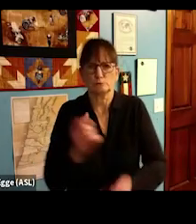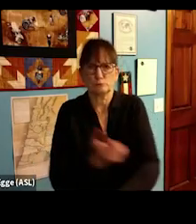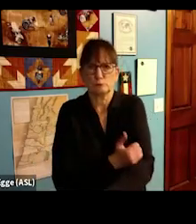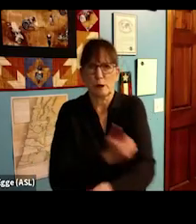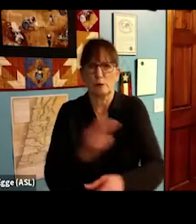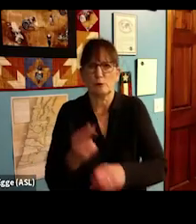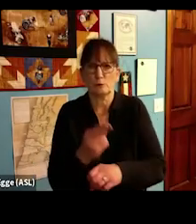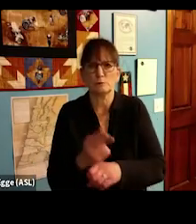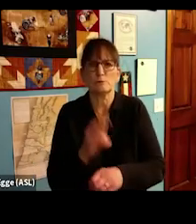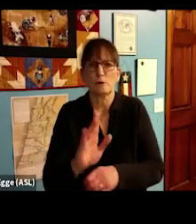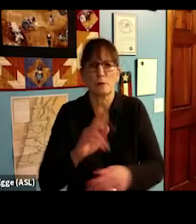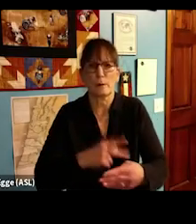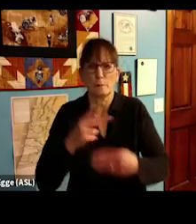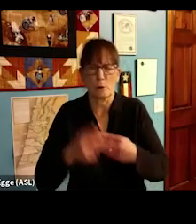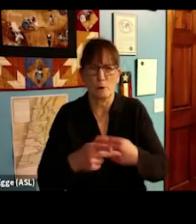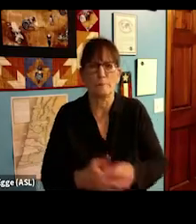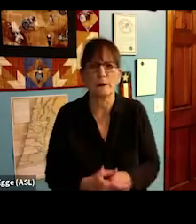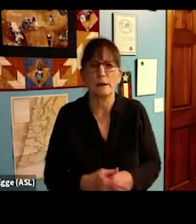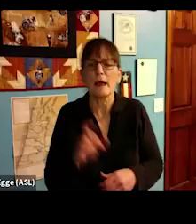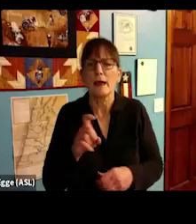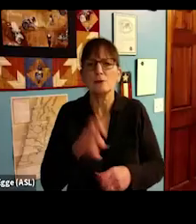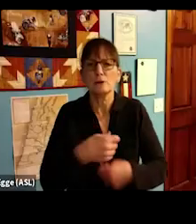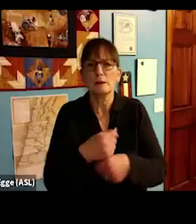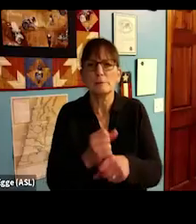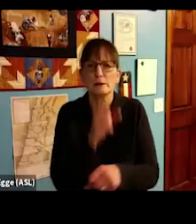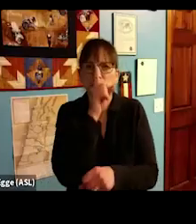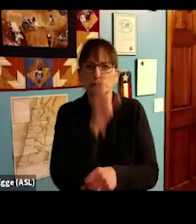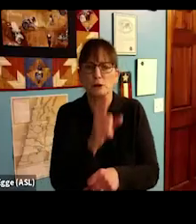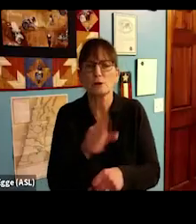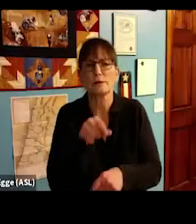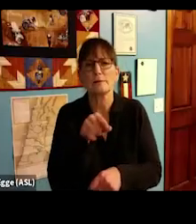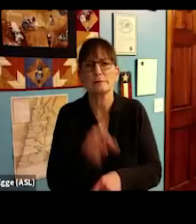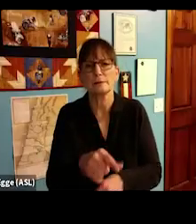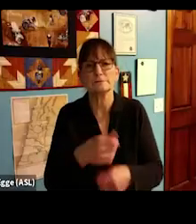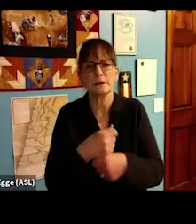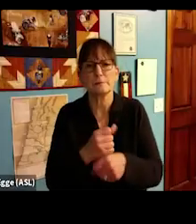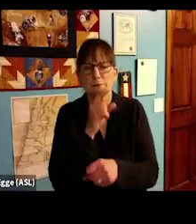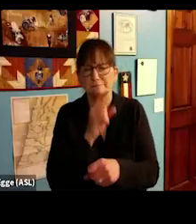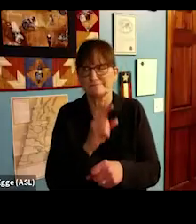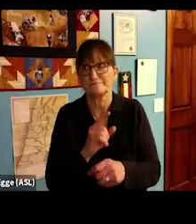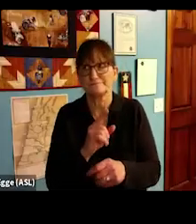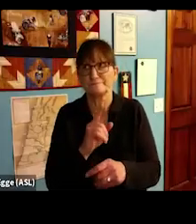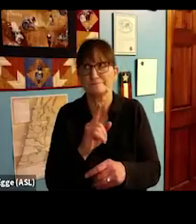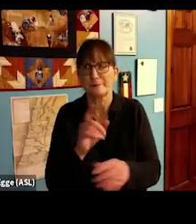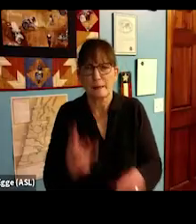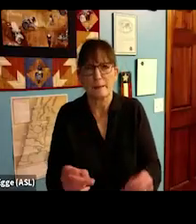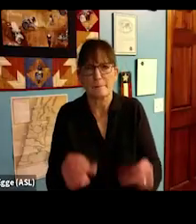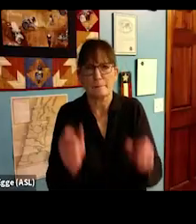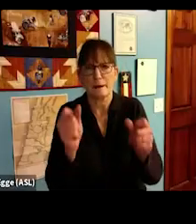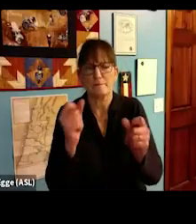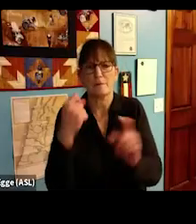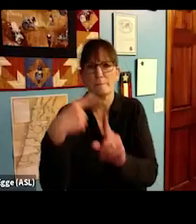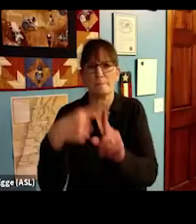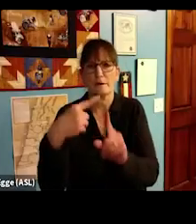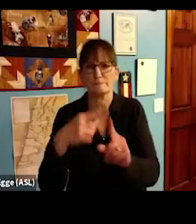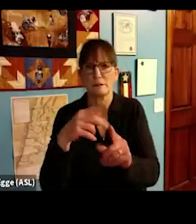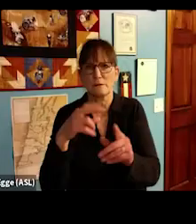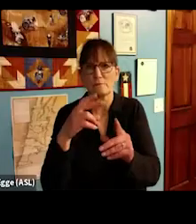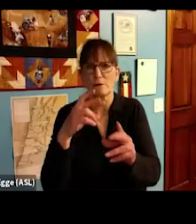Y luego, una vez que tengan ese número, lo usan para cada SSA-1696 que completen con un solicitante.